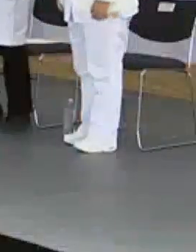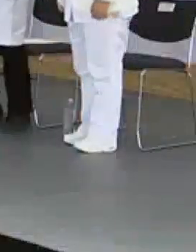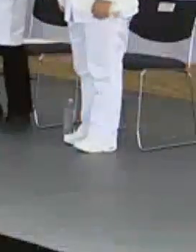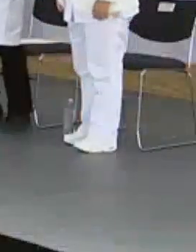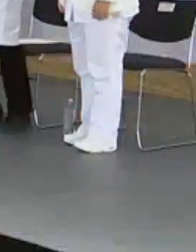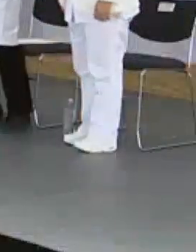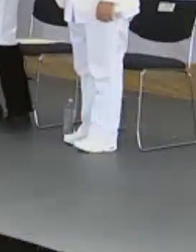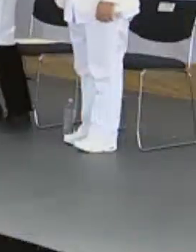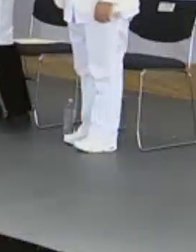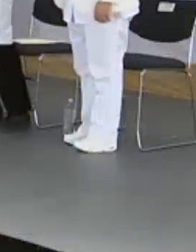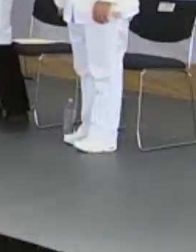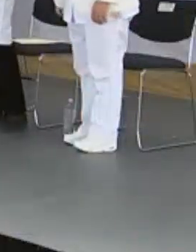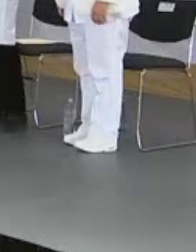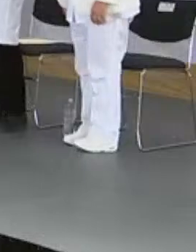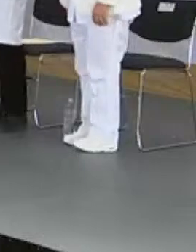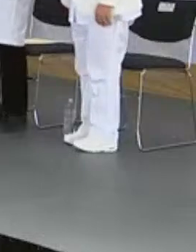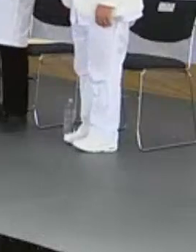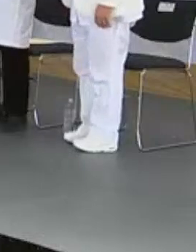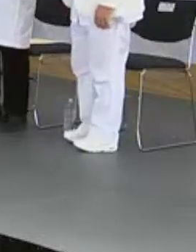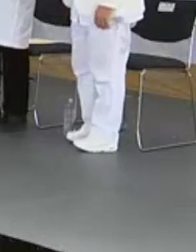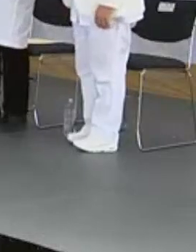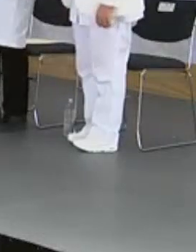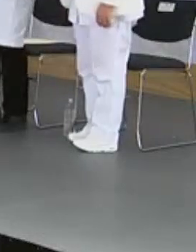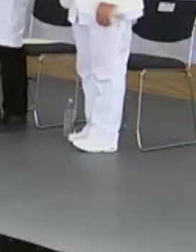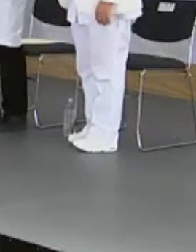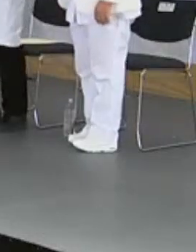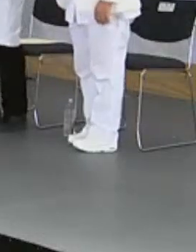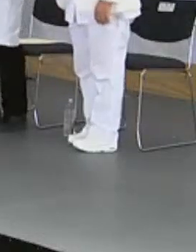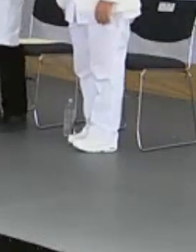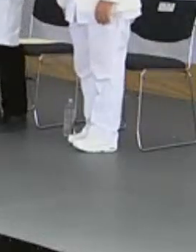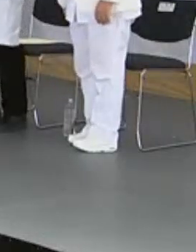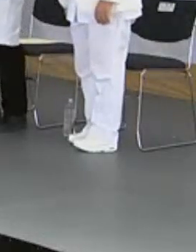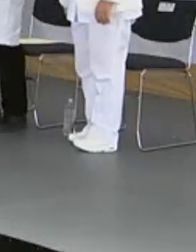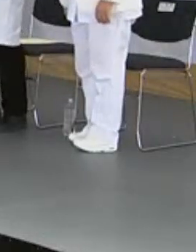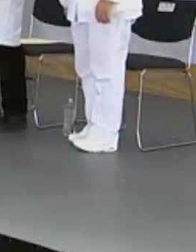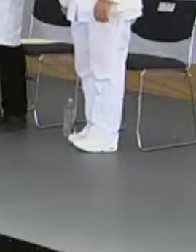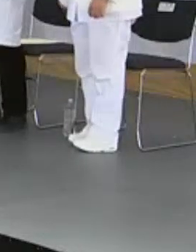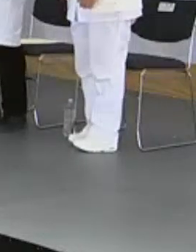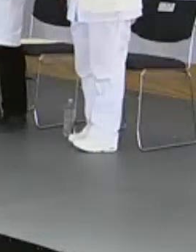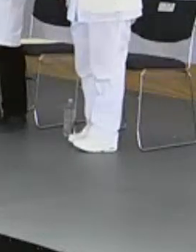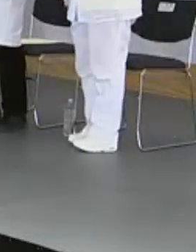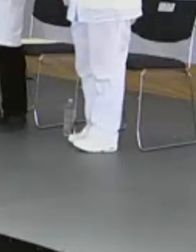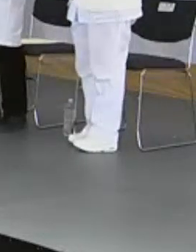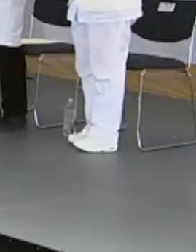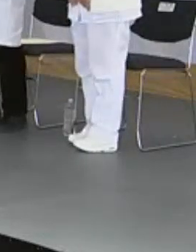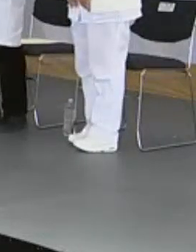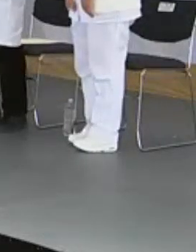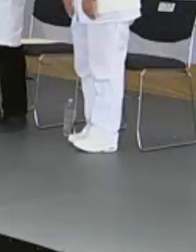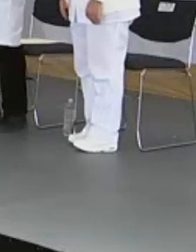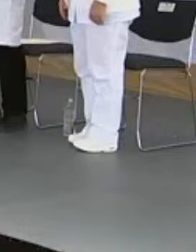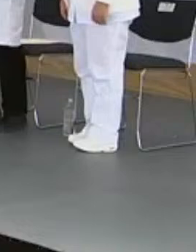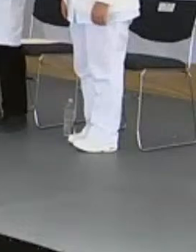Estimado público, escuchemos el mensaje que nos dirige la presidenta constitucional de